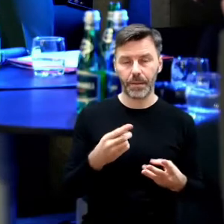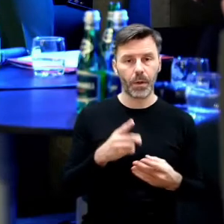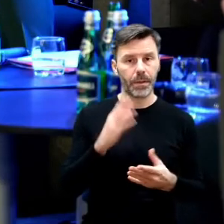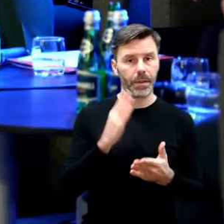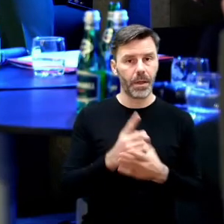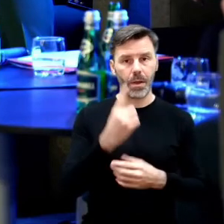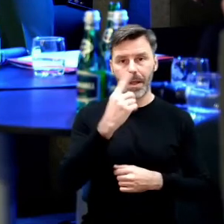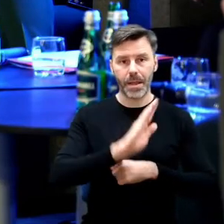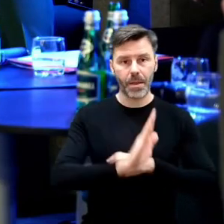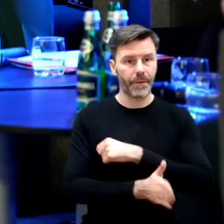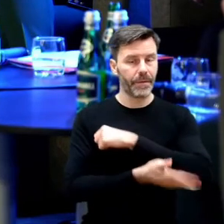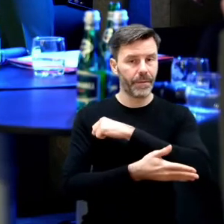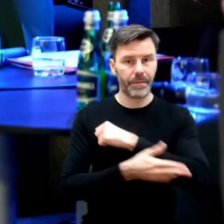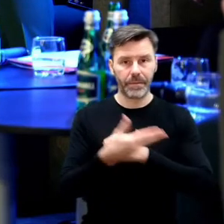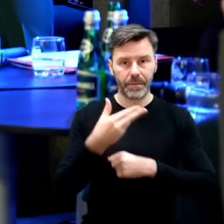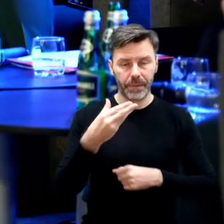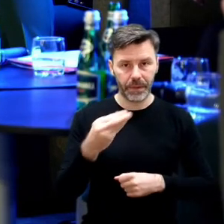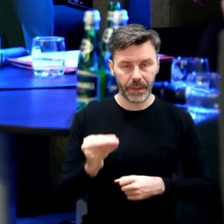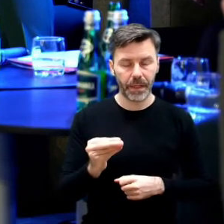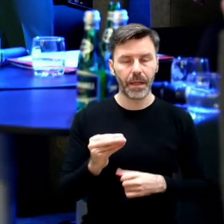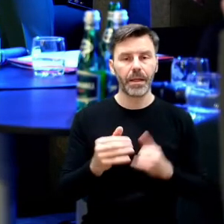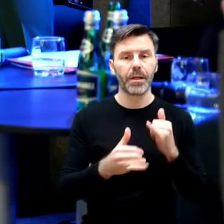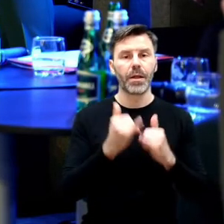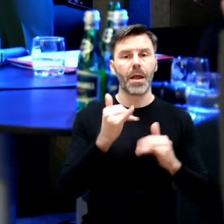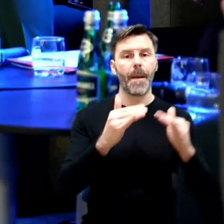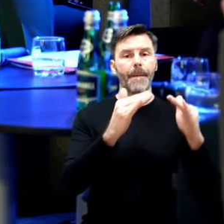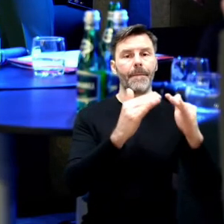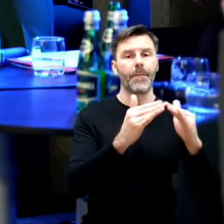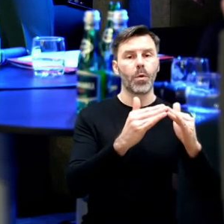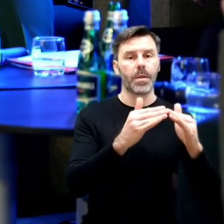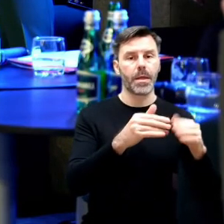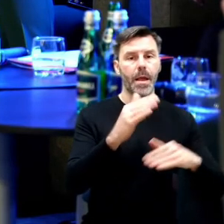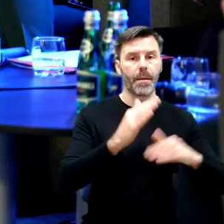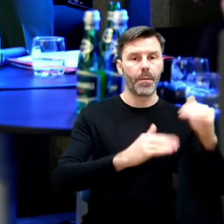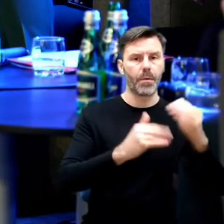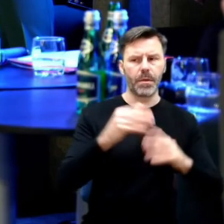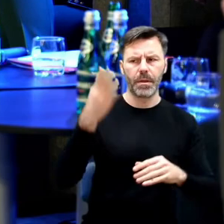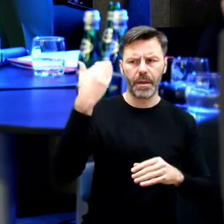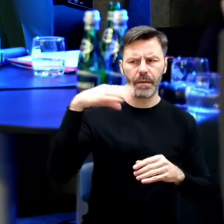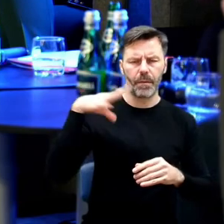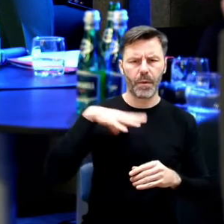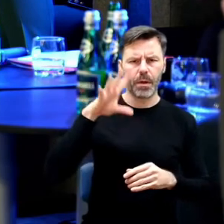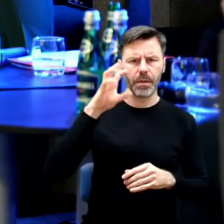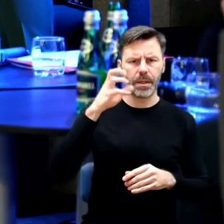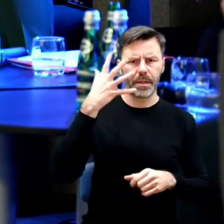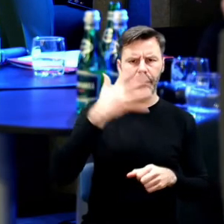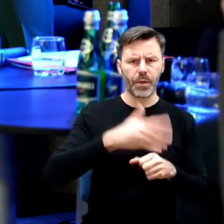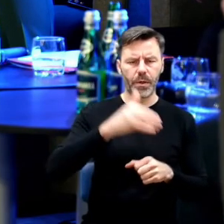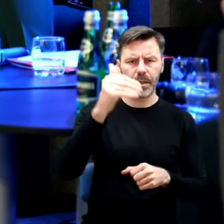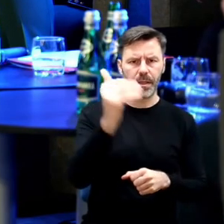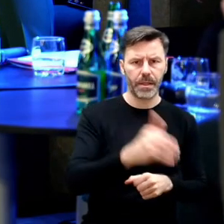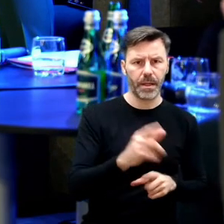bo na każdy budynek budowany do tej pory było 450 tysięcy. Wtej chwili ze względu na inflację to już jest 630,